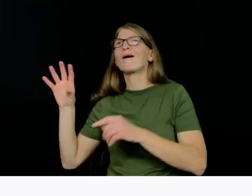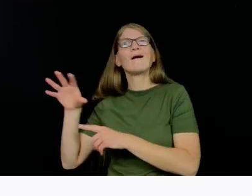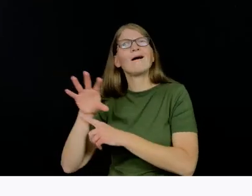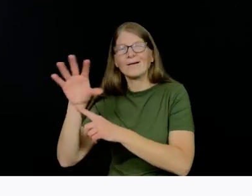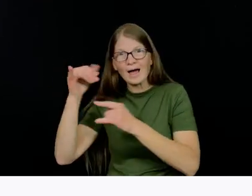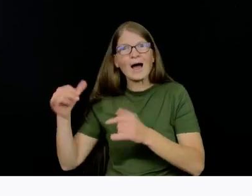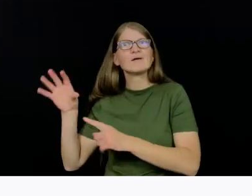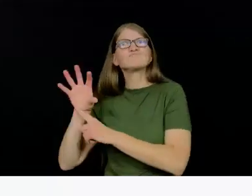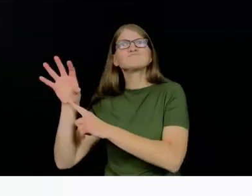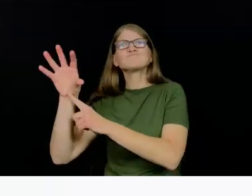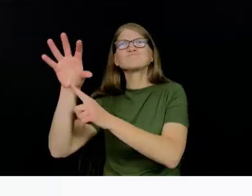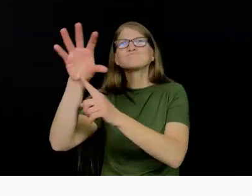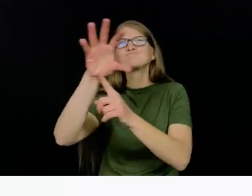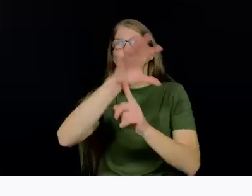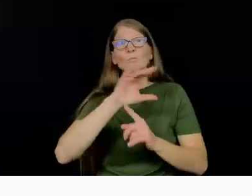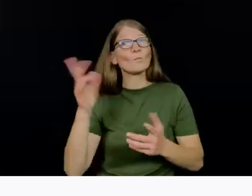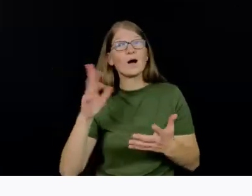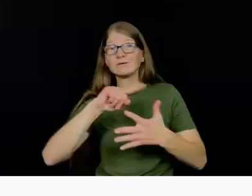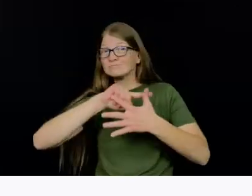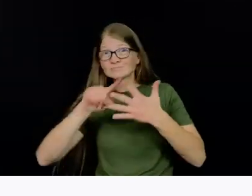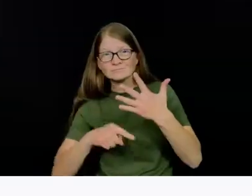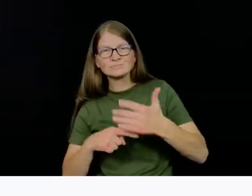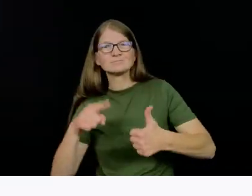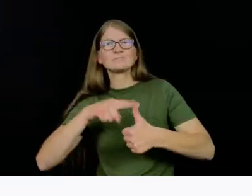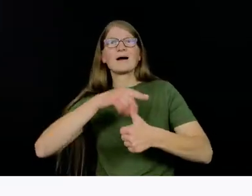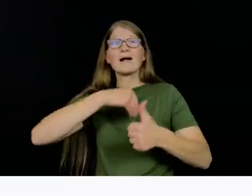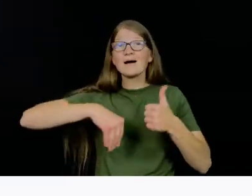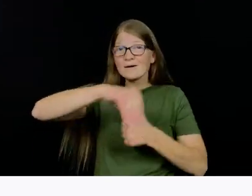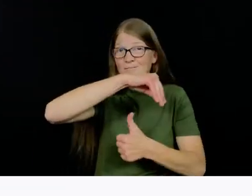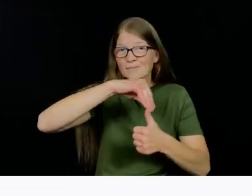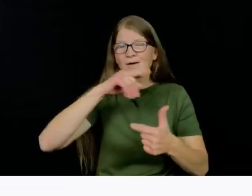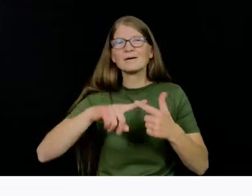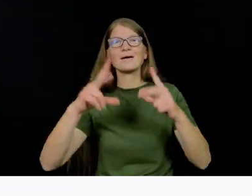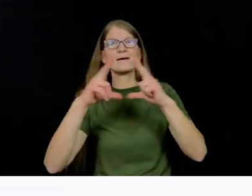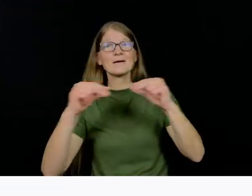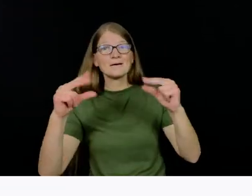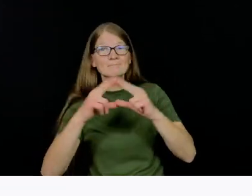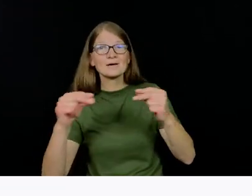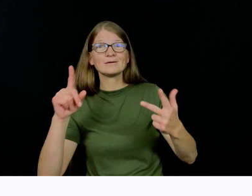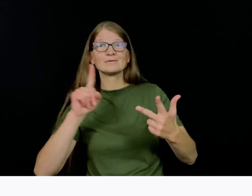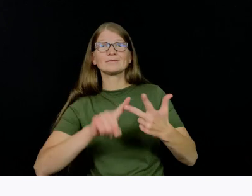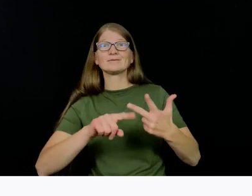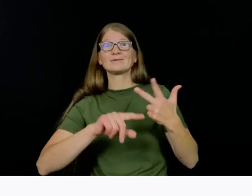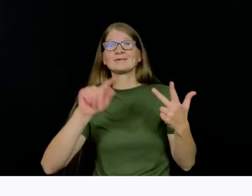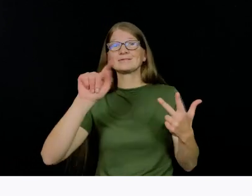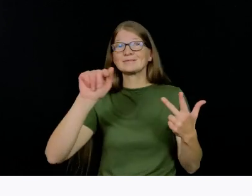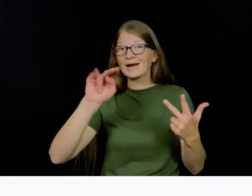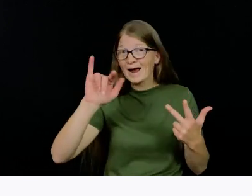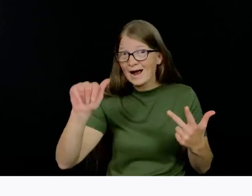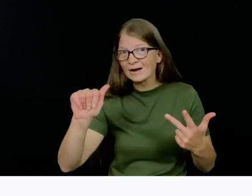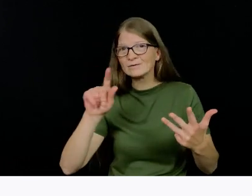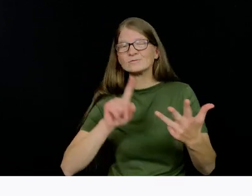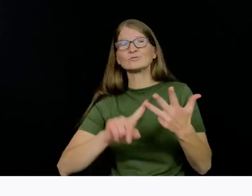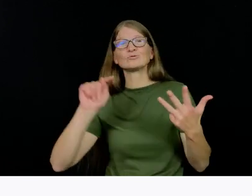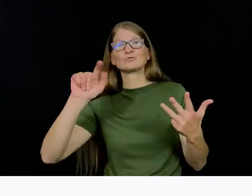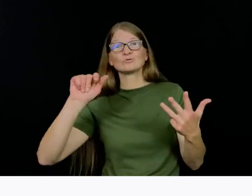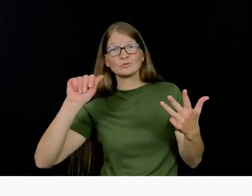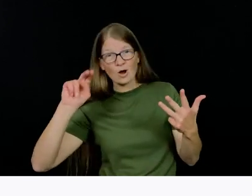مثل أرمينيا ولبنان وتنزانيا وتونغا كما مكّنا الناس في كل مكان